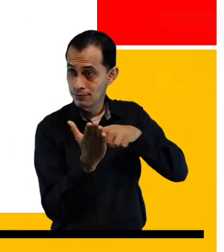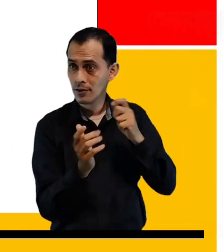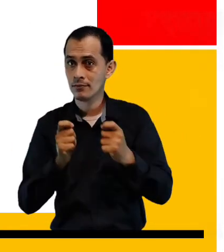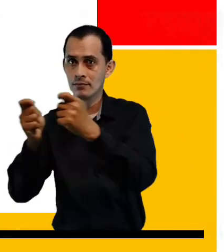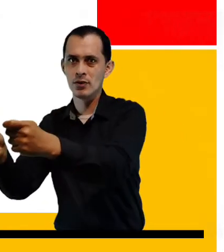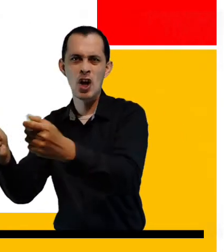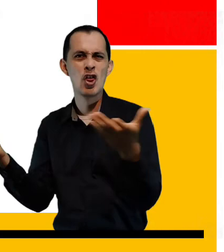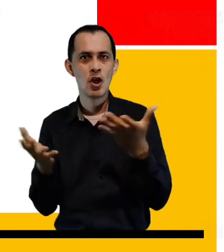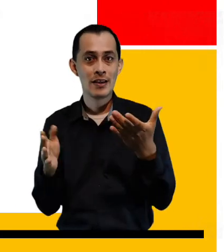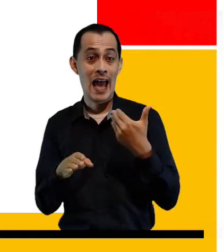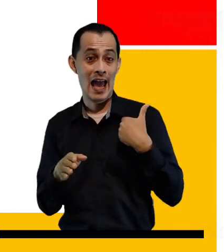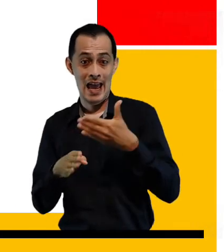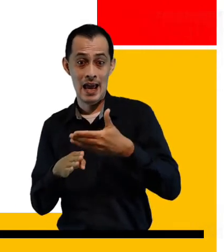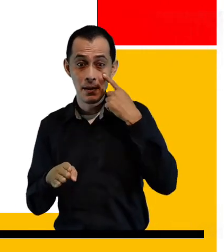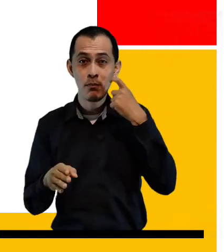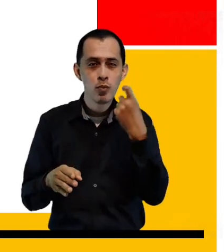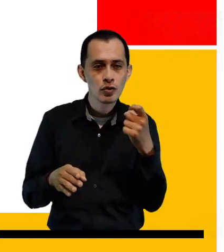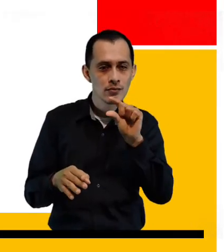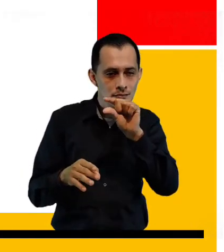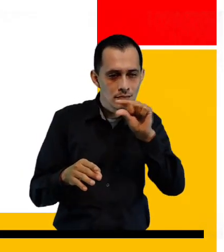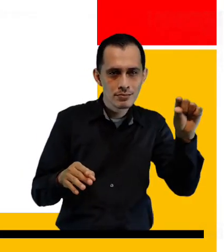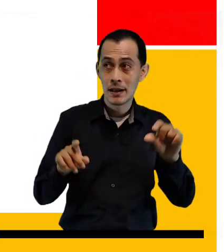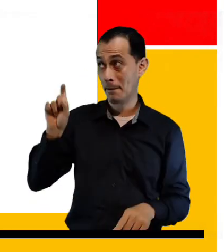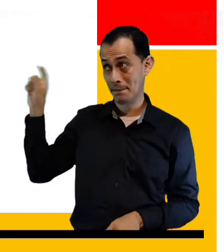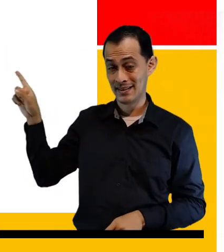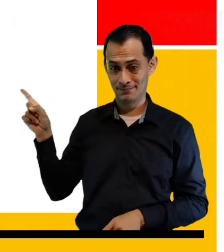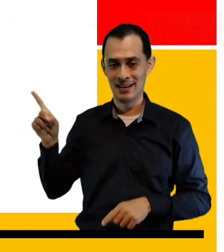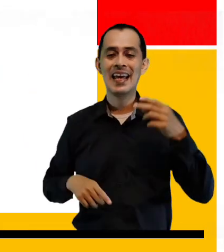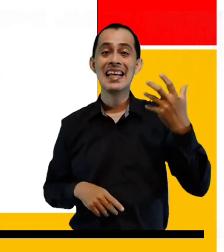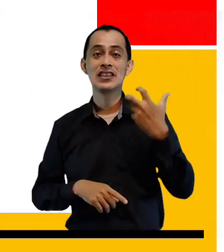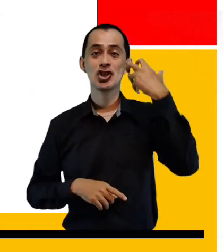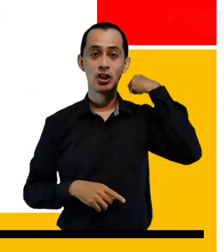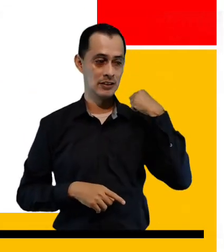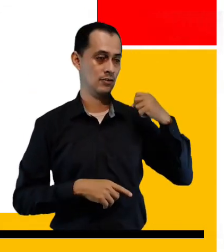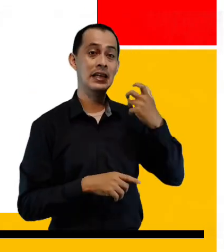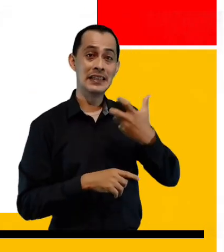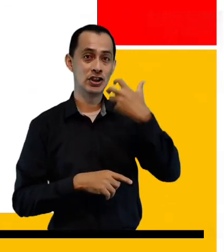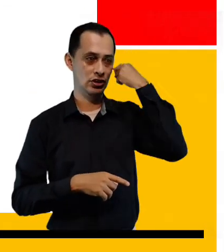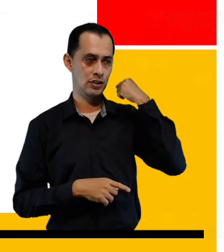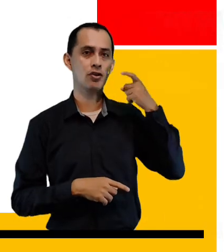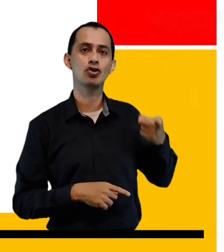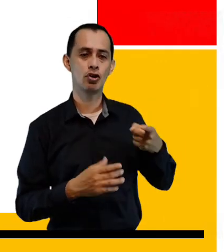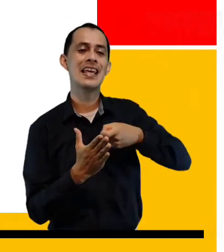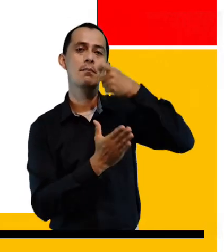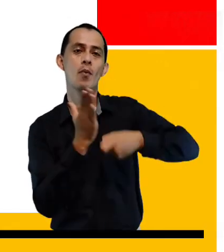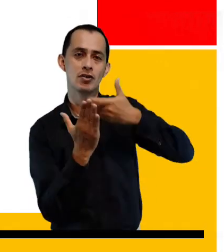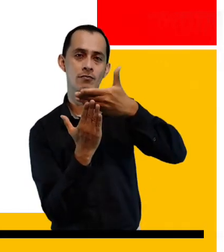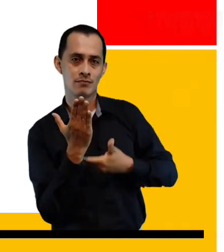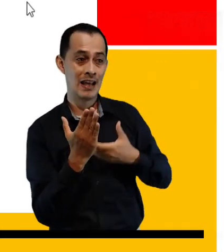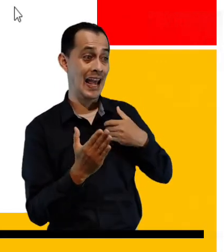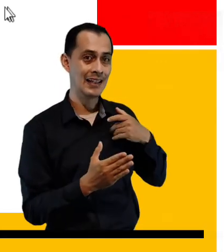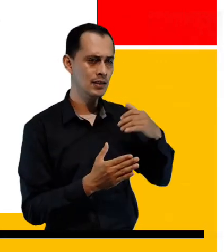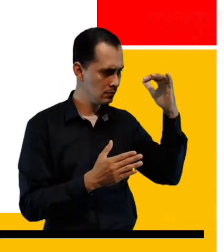declaración de bienes y rentas, luego encuentro la última declaración que pertenece al periodo,